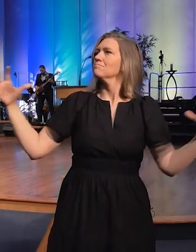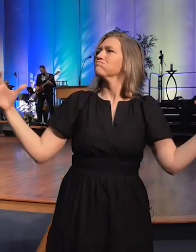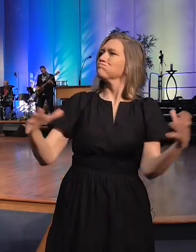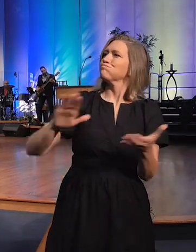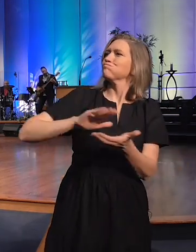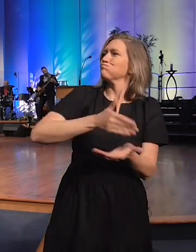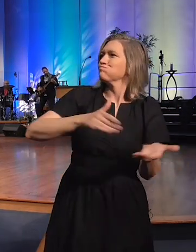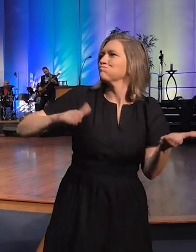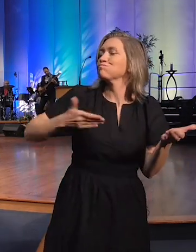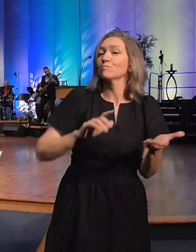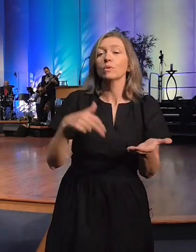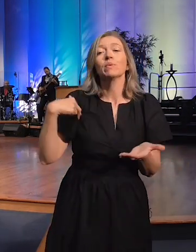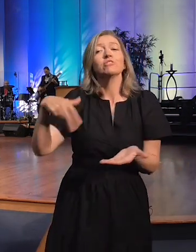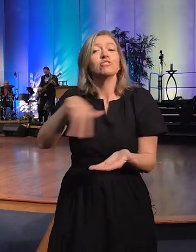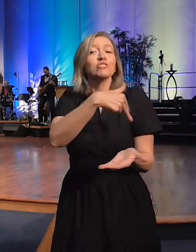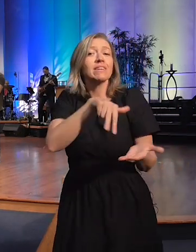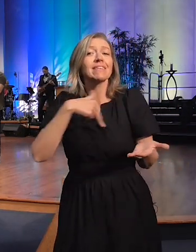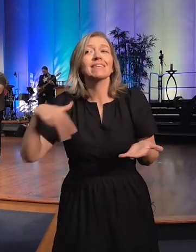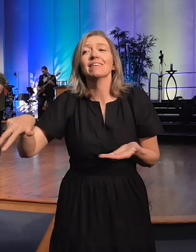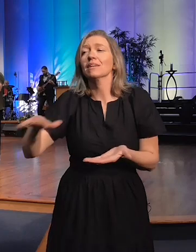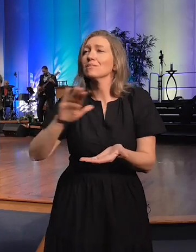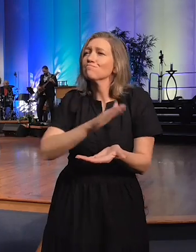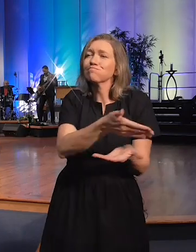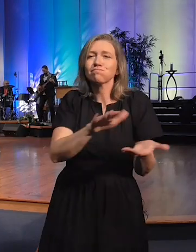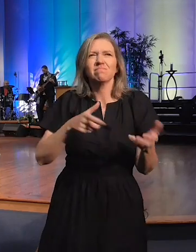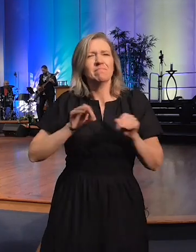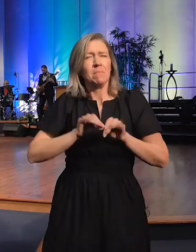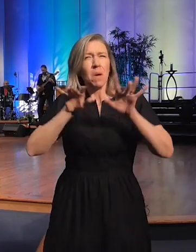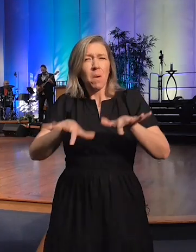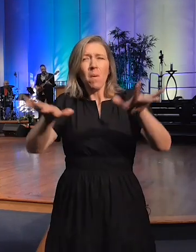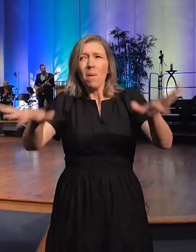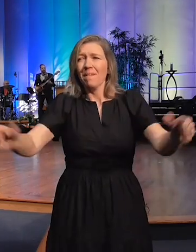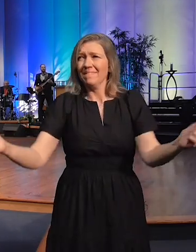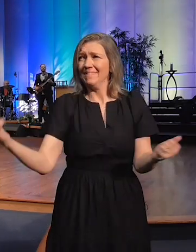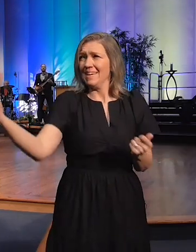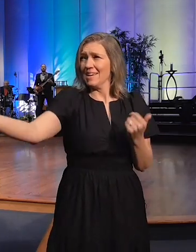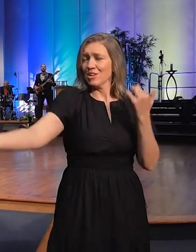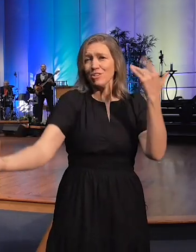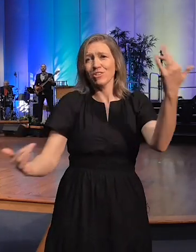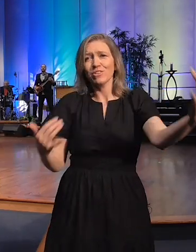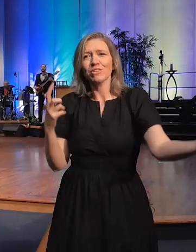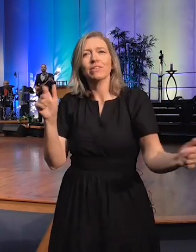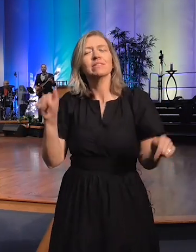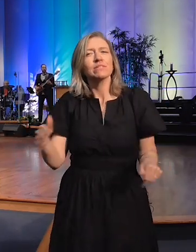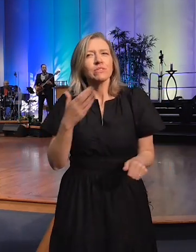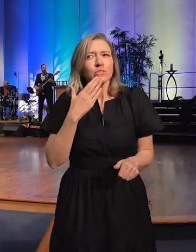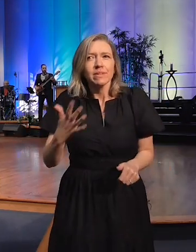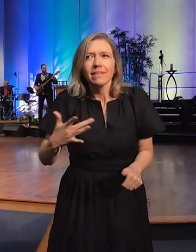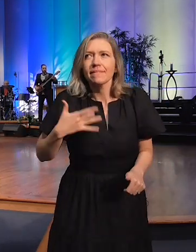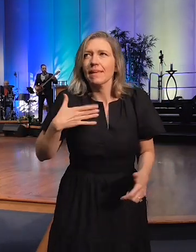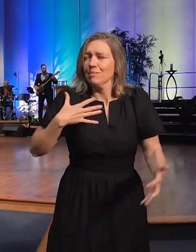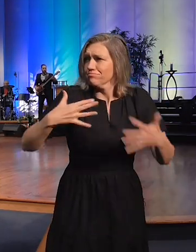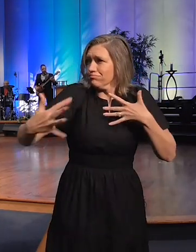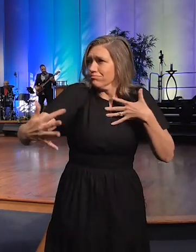con nuestro bacing prendemos fuego al lugar esta sensación de buena vibra que recogí en Riverside